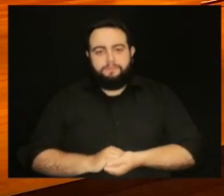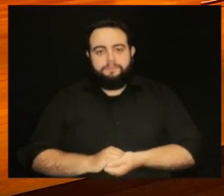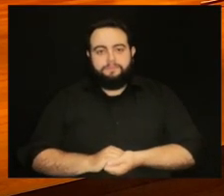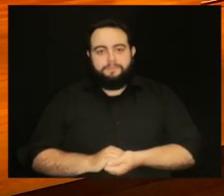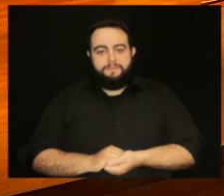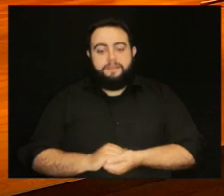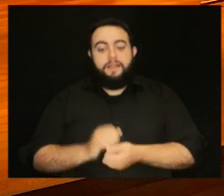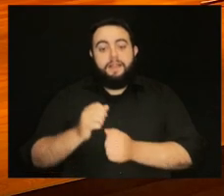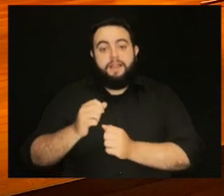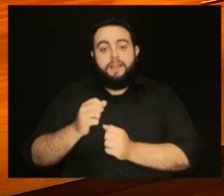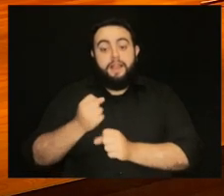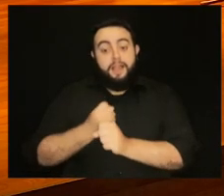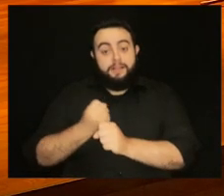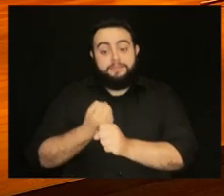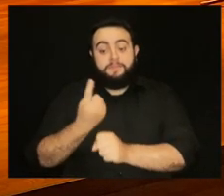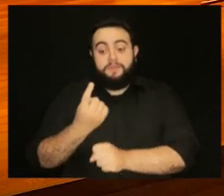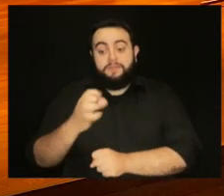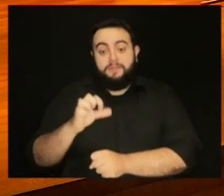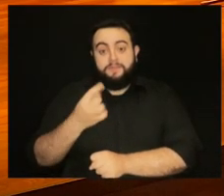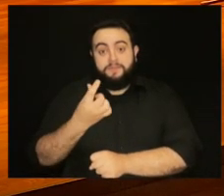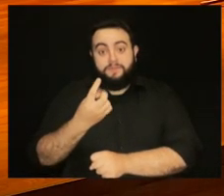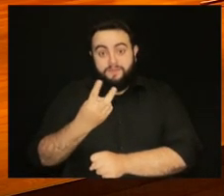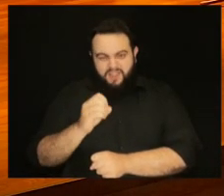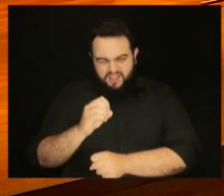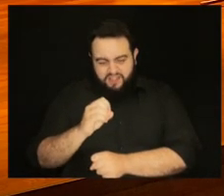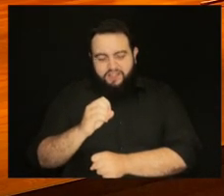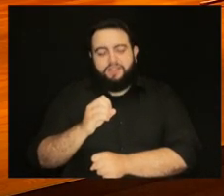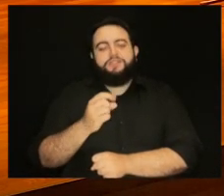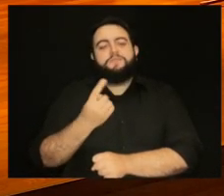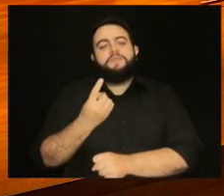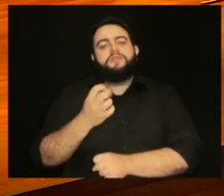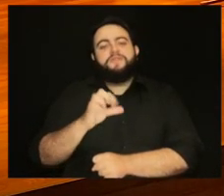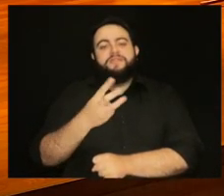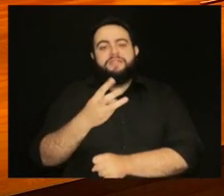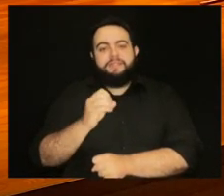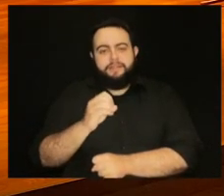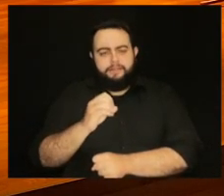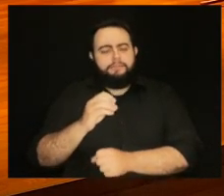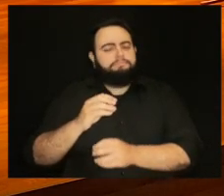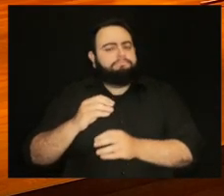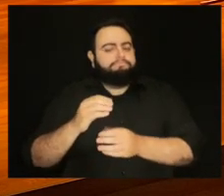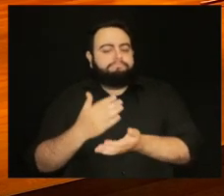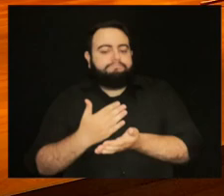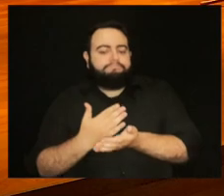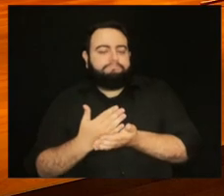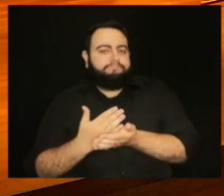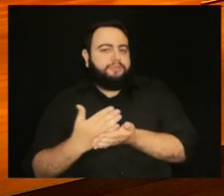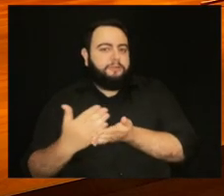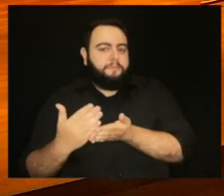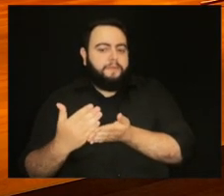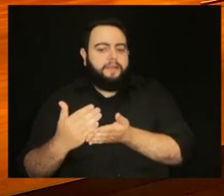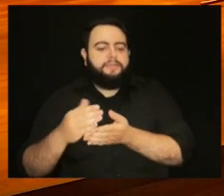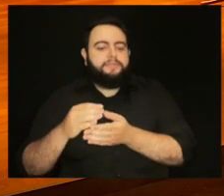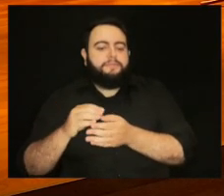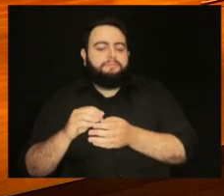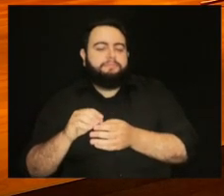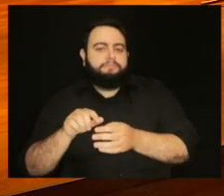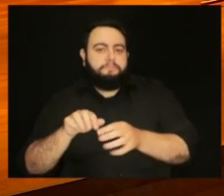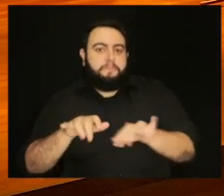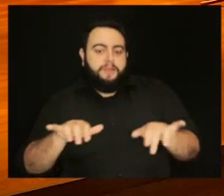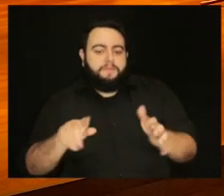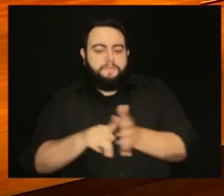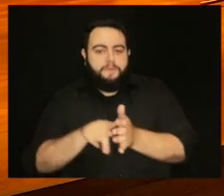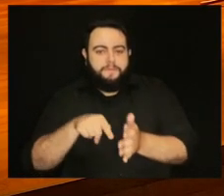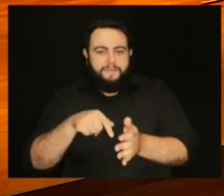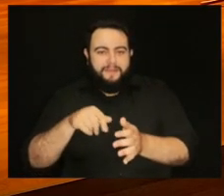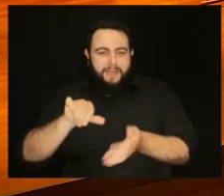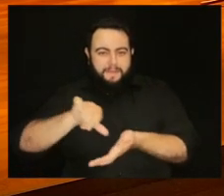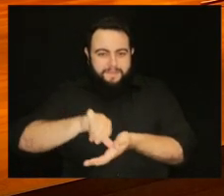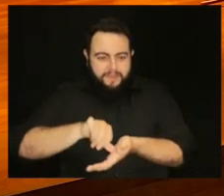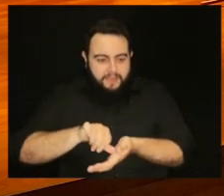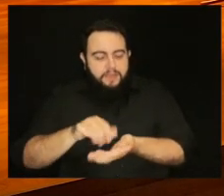1920, 1930, essa Habanera começa a sair dos pianos da capital para o interior e ser tocada por outros